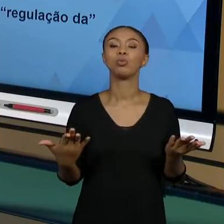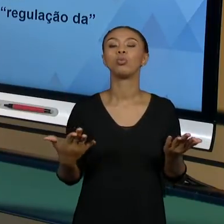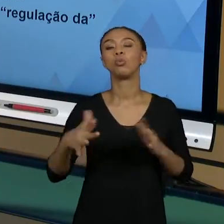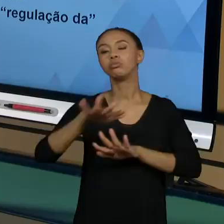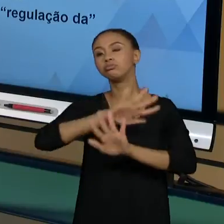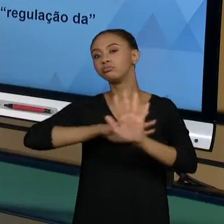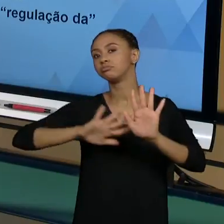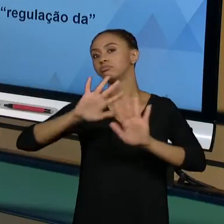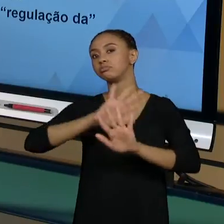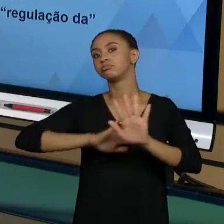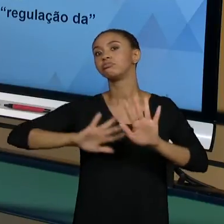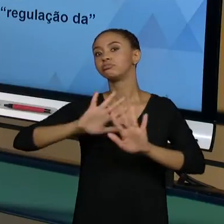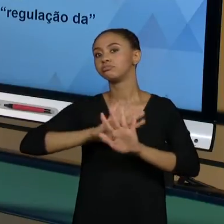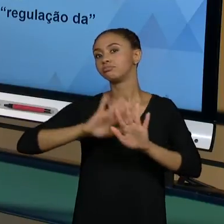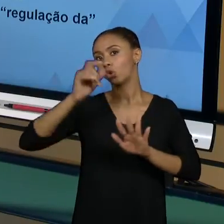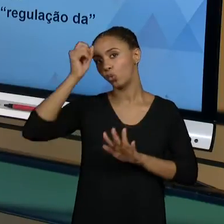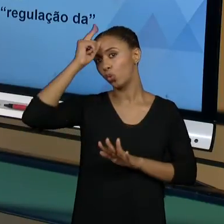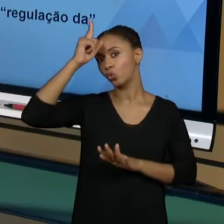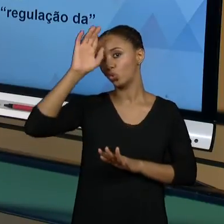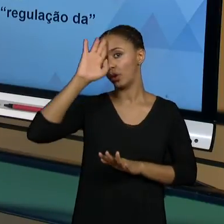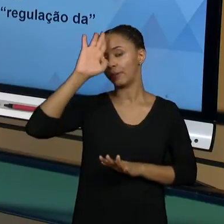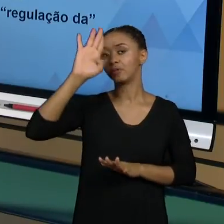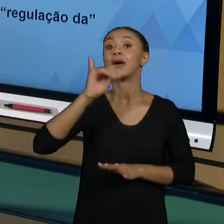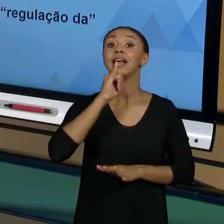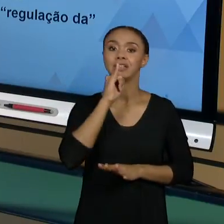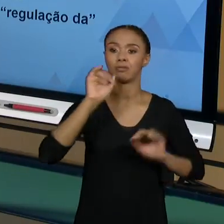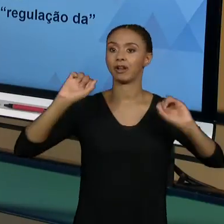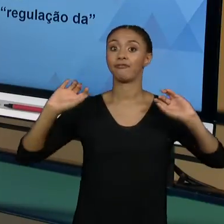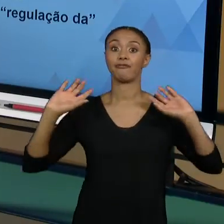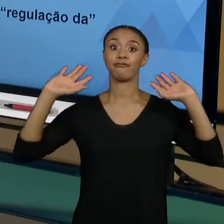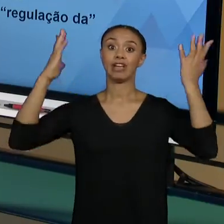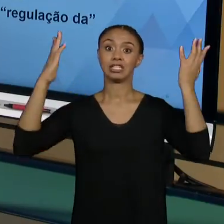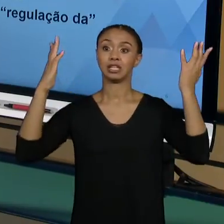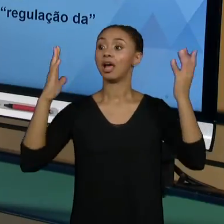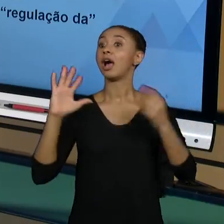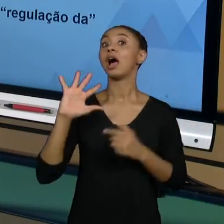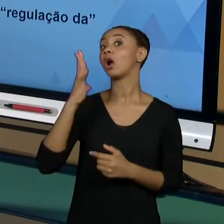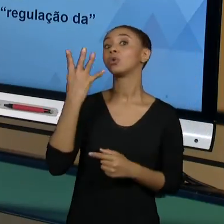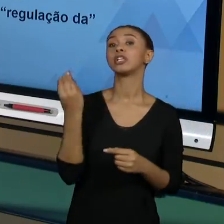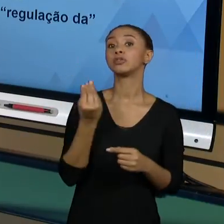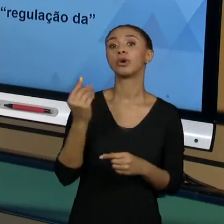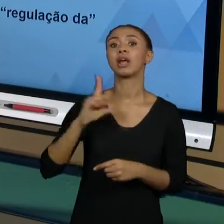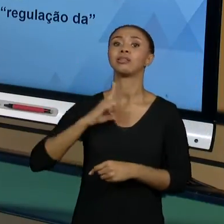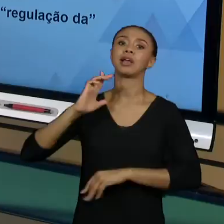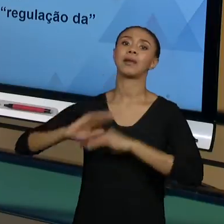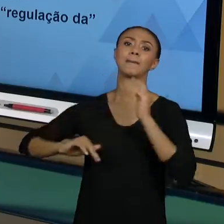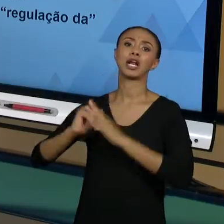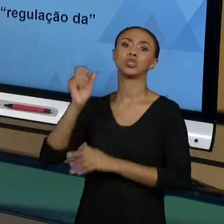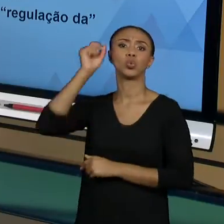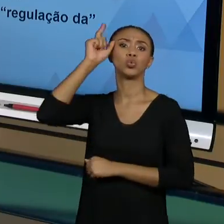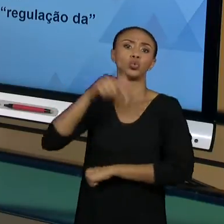FESTA, A FESTA SÓ ACONTECE PORQUE AQUILO É UMA PRÁTICA DA CULTURA. O TRABALHO QUE NÓS AQUI